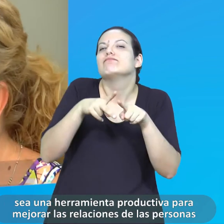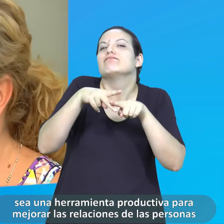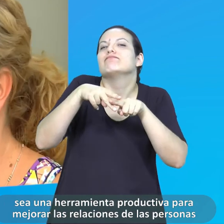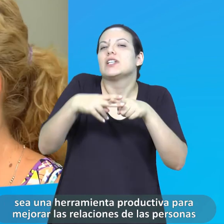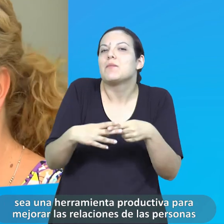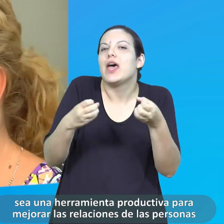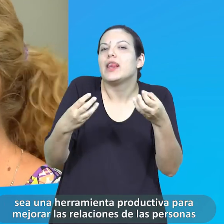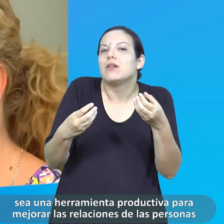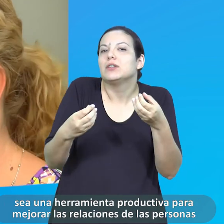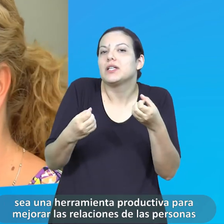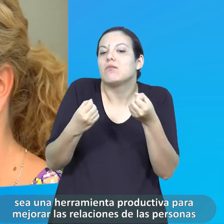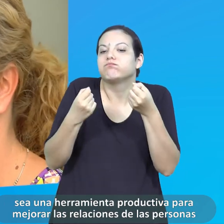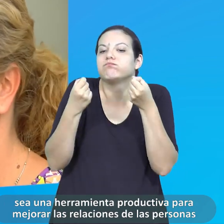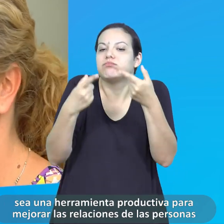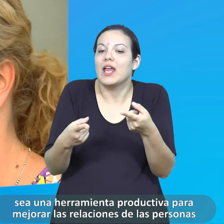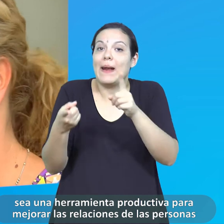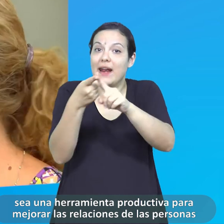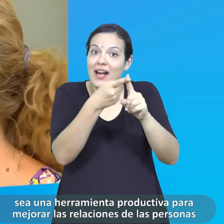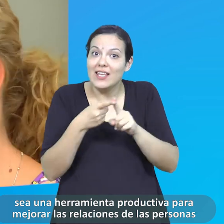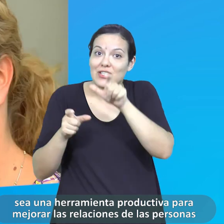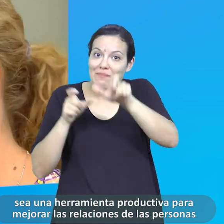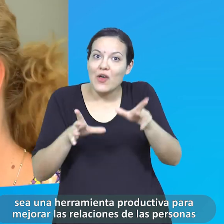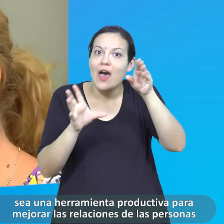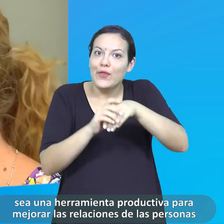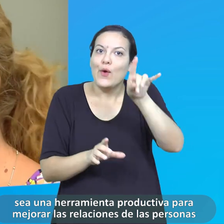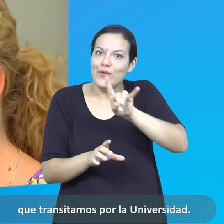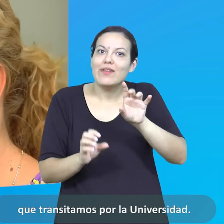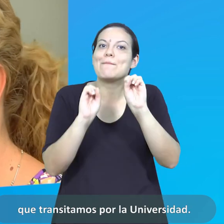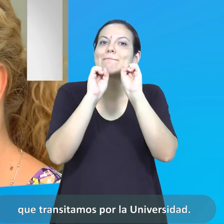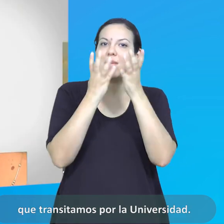para mejorar las relaciones de las personas que transitamos por la Universidad.